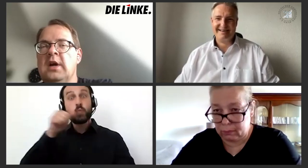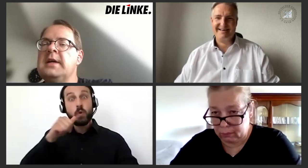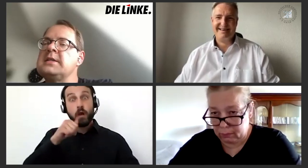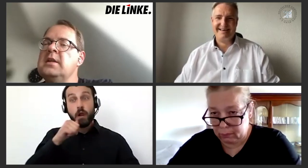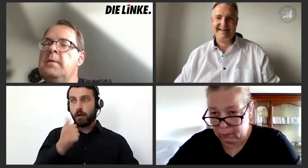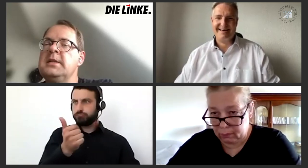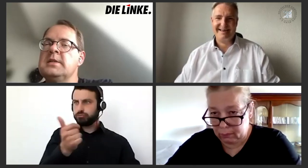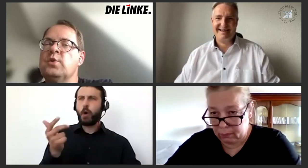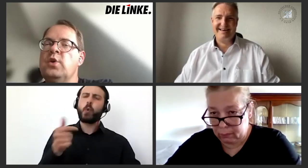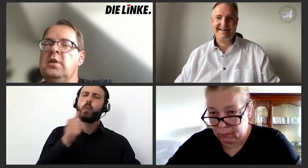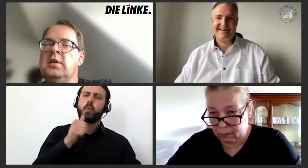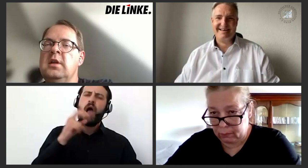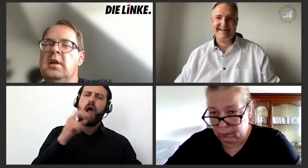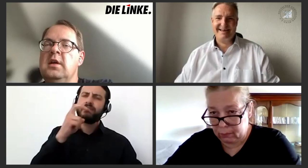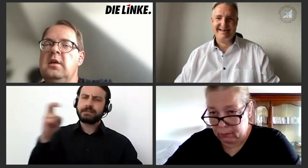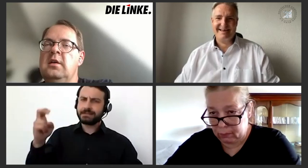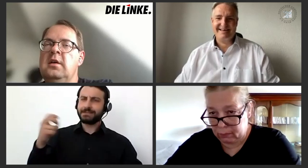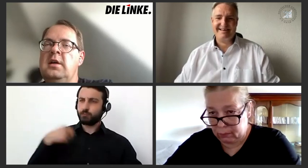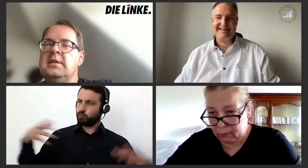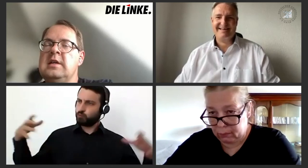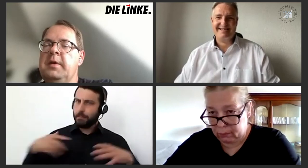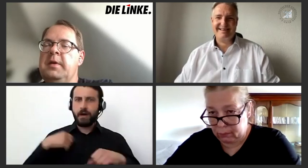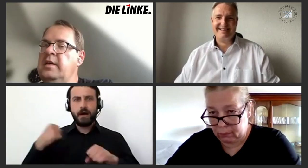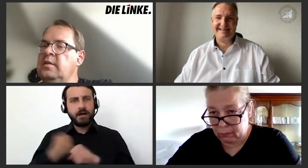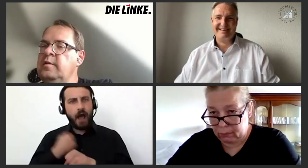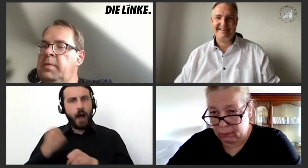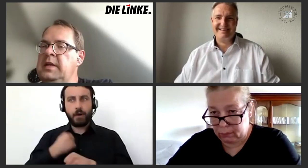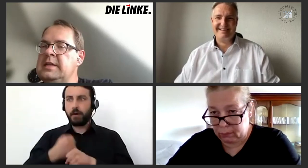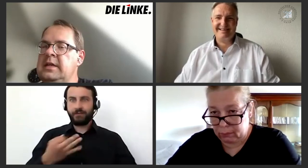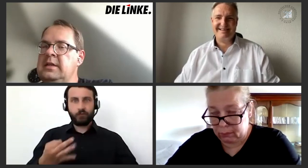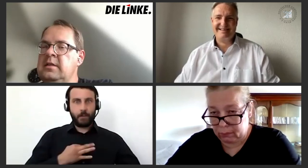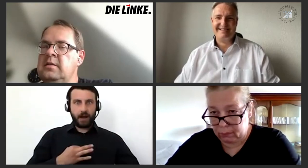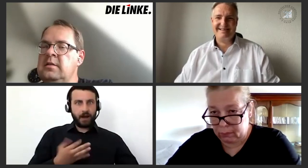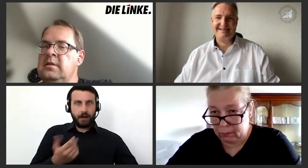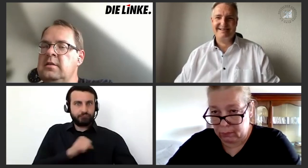waren es dann schon oder jungen Erwachsenen arbeiten zu können, als sehr bereichernd für